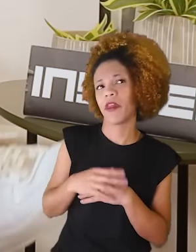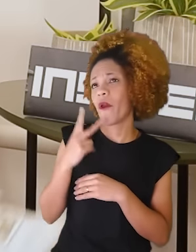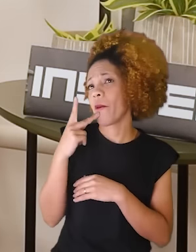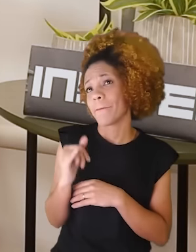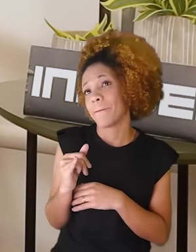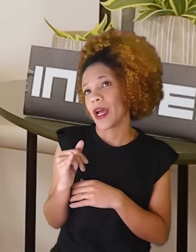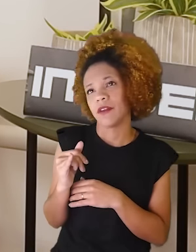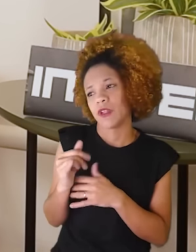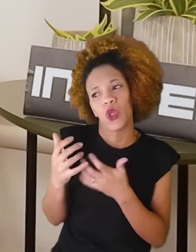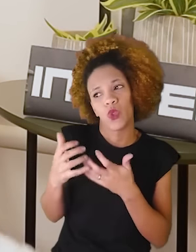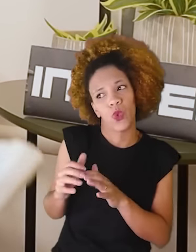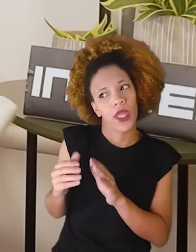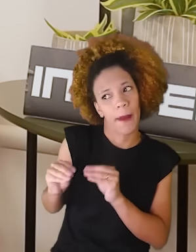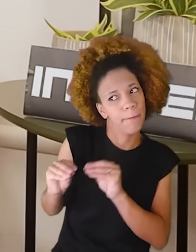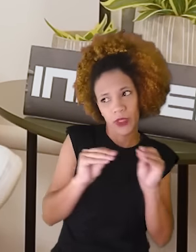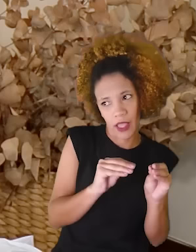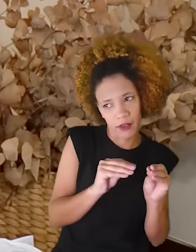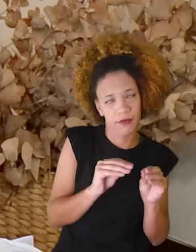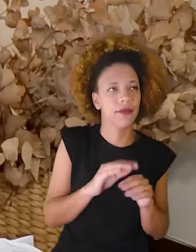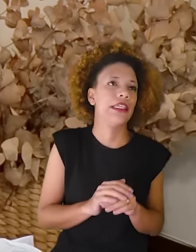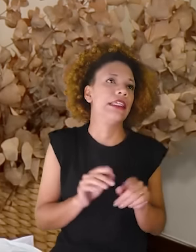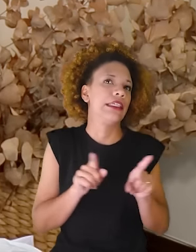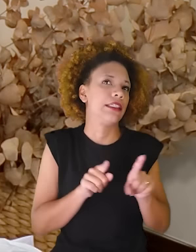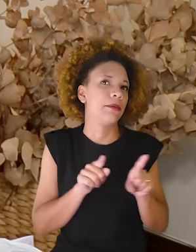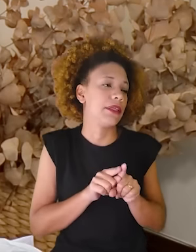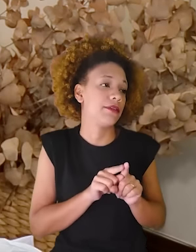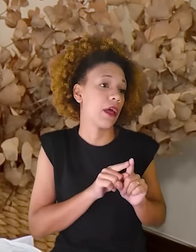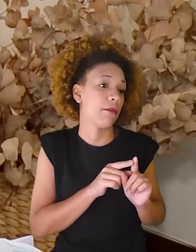meus pais também não sairiam d e também tem outra coisa né se você começa a aparecer seu pai fala